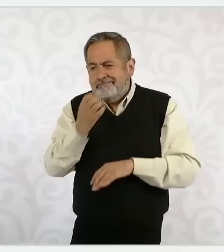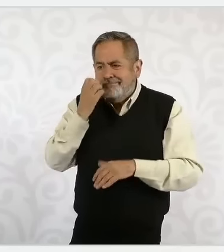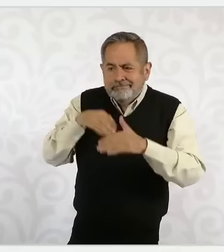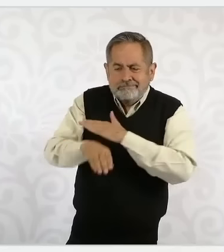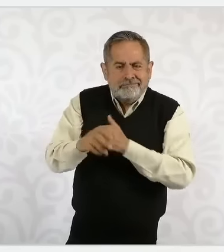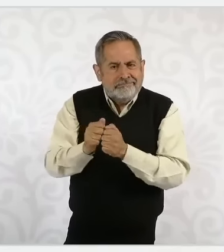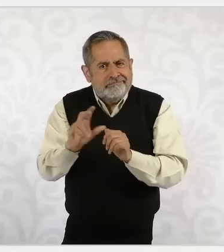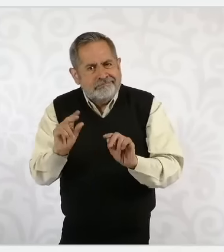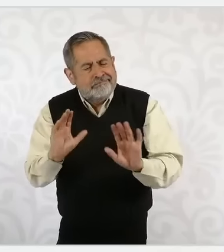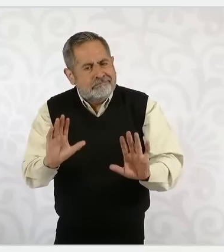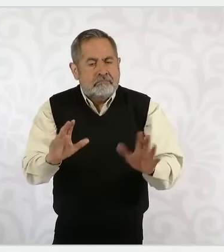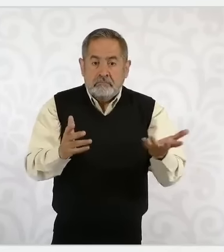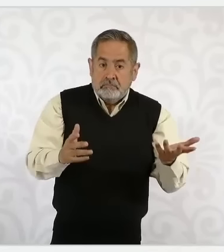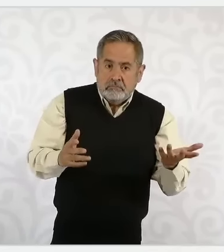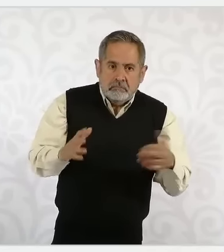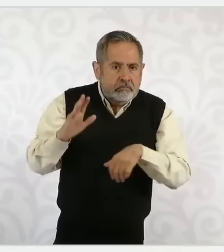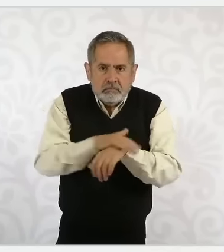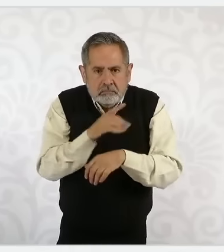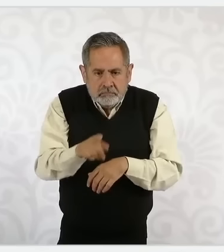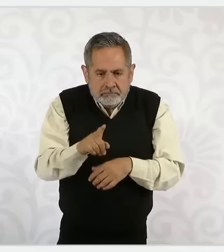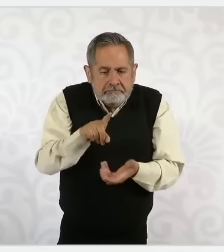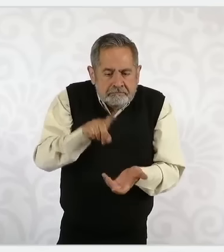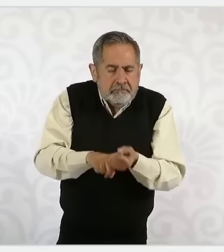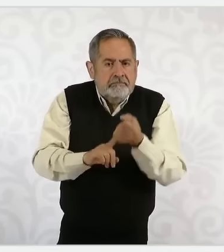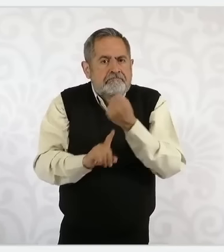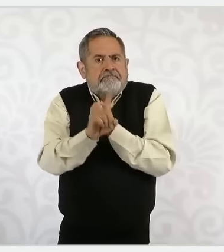porque generan muchísimos problemas que ya hemos platicado aquí.